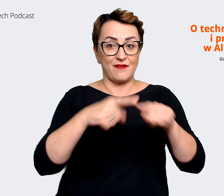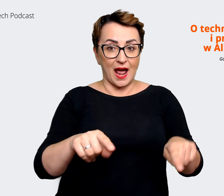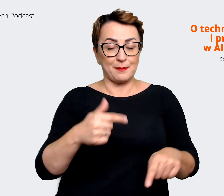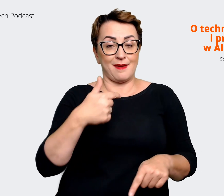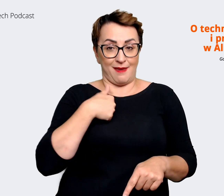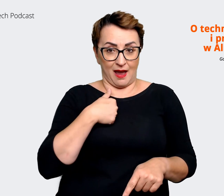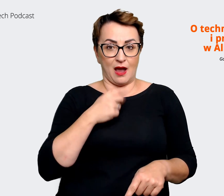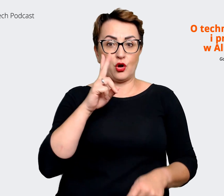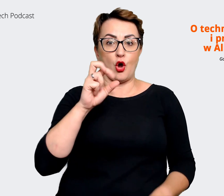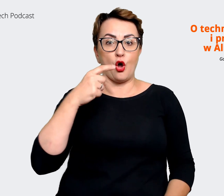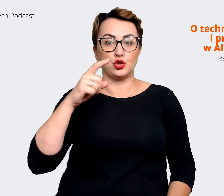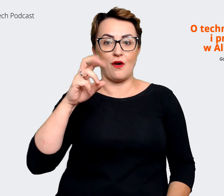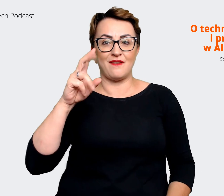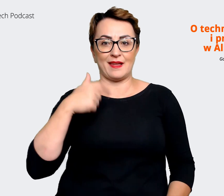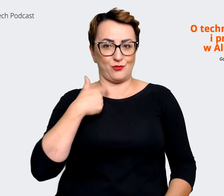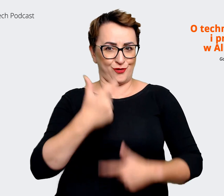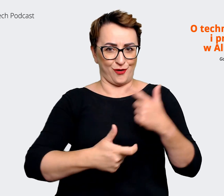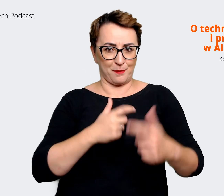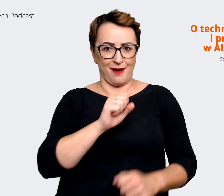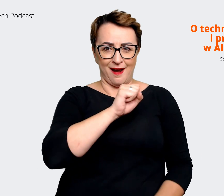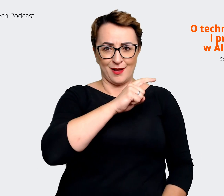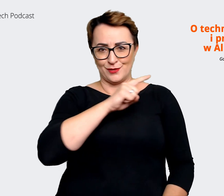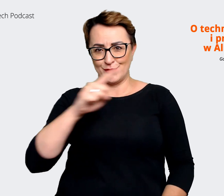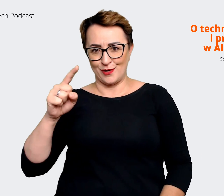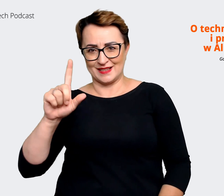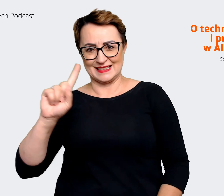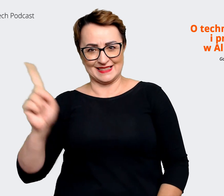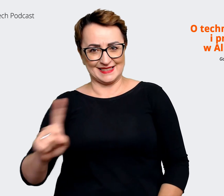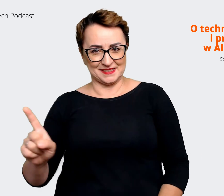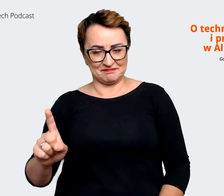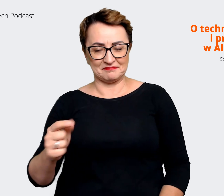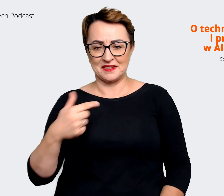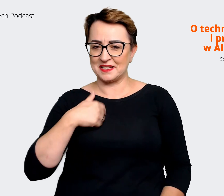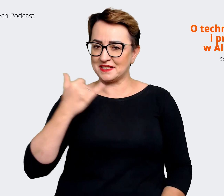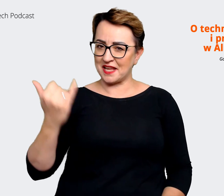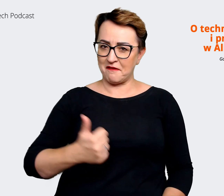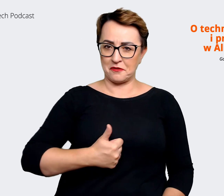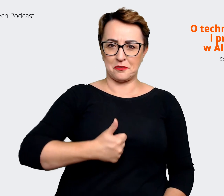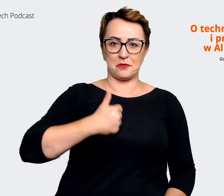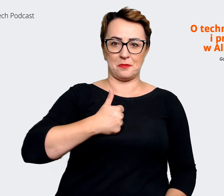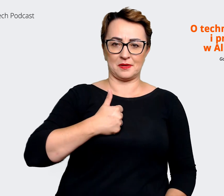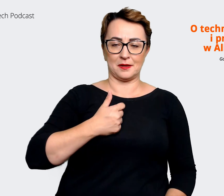zakodować tak od A do Z. Także jestem zawsze dumny, kiedy przychodzi mi to powiadomienie.